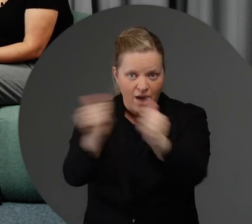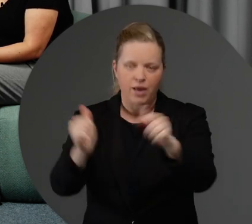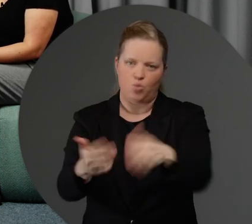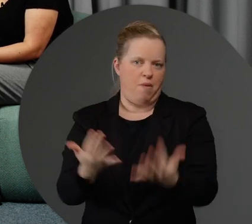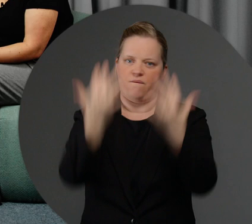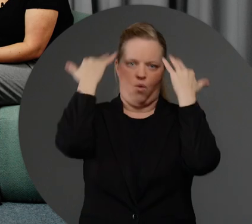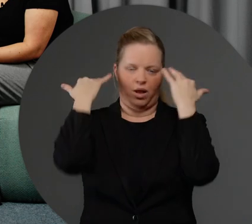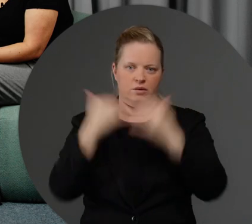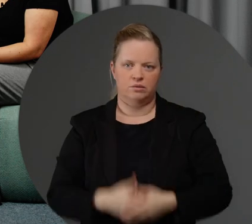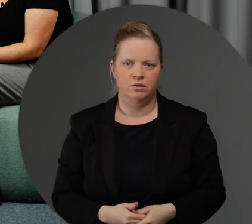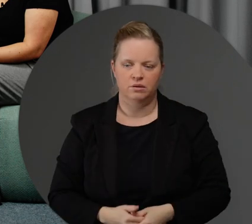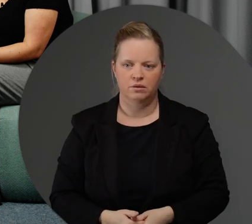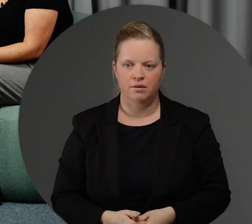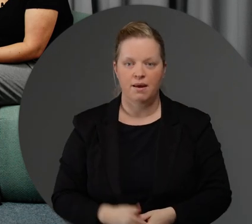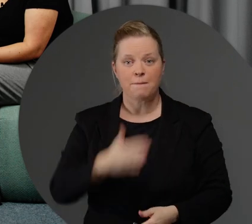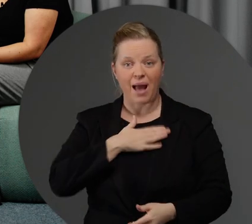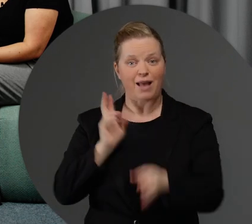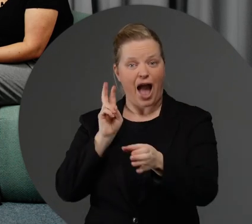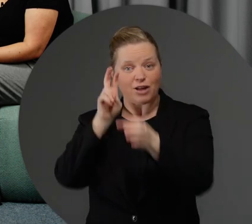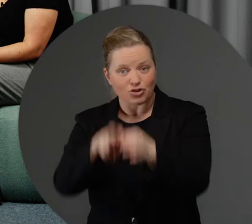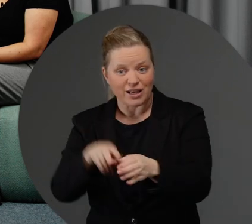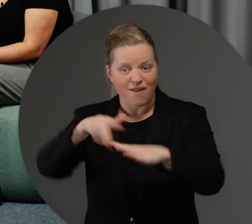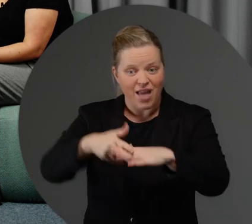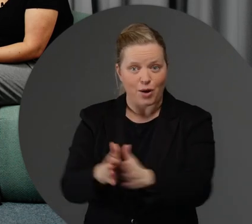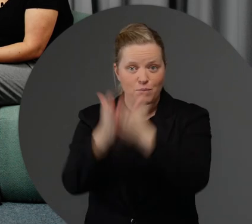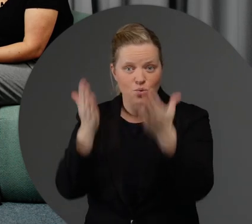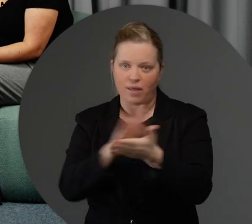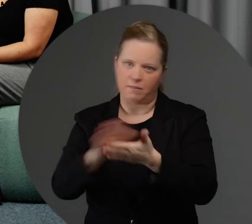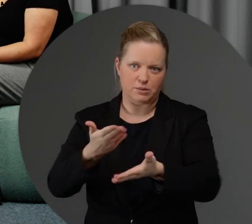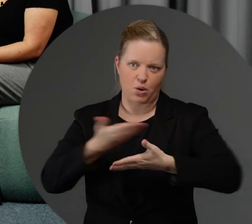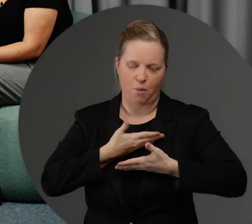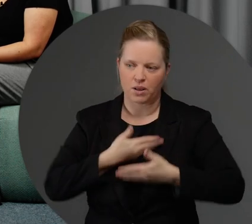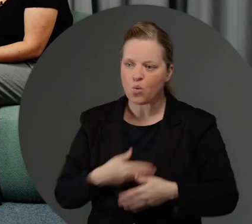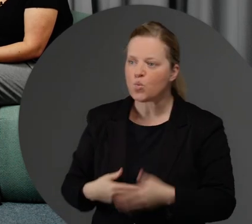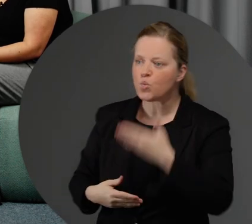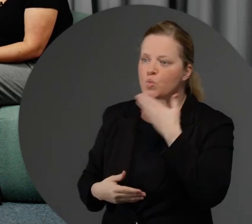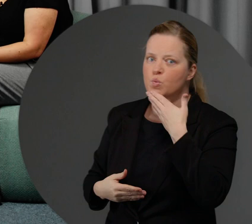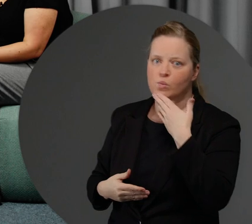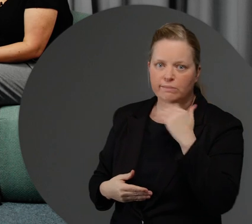ziemlich überfordert damit. Das heißt, ich habe mein Einsteigerwerk einfach nie bekommen. Oh, okay. Und solche Dinge funktionieren nicht.